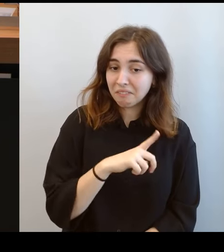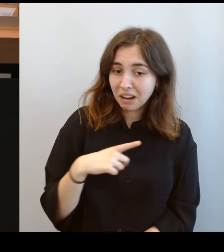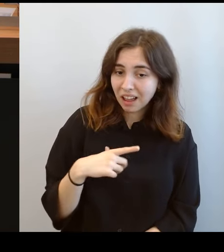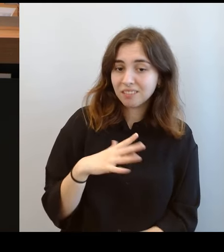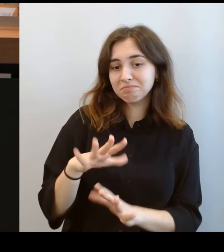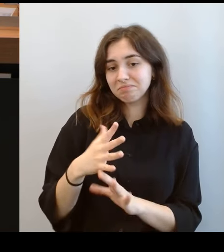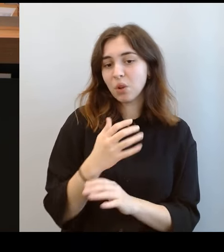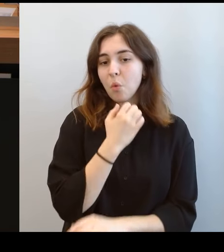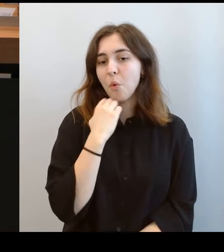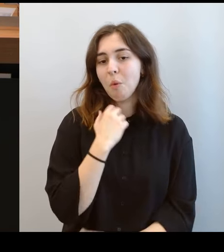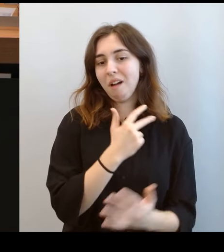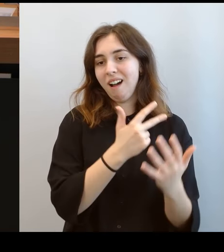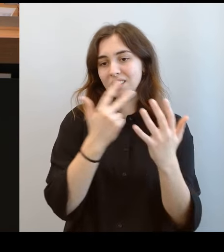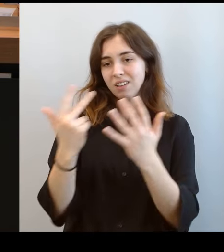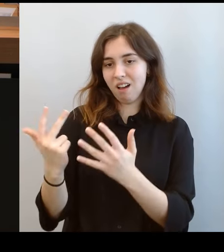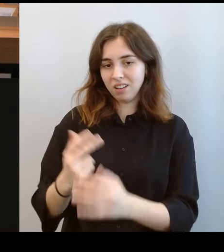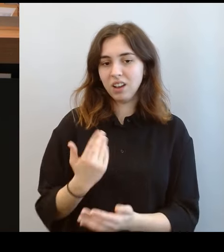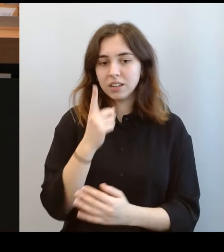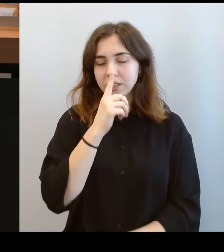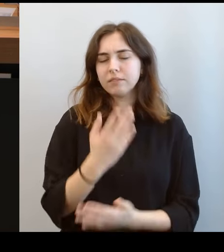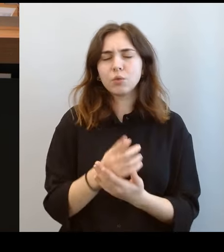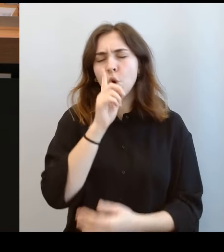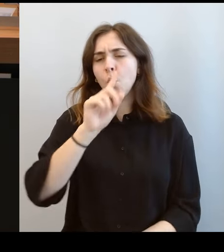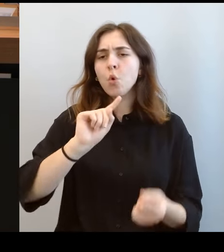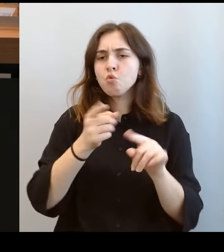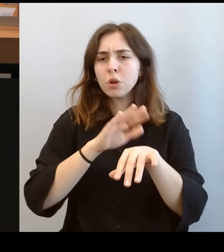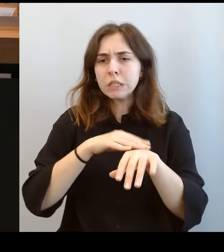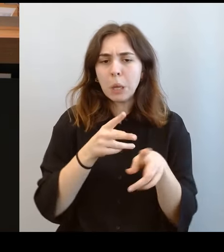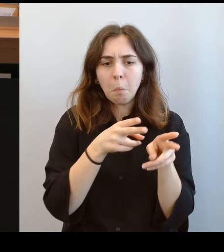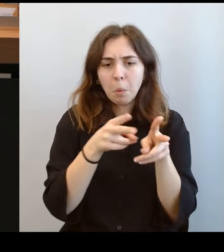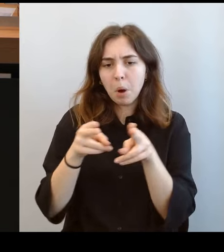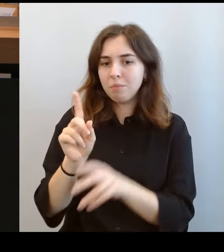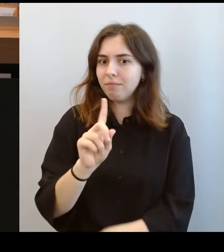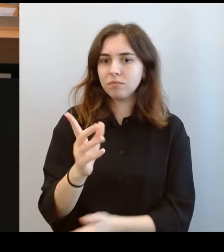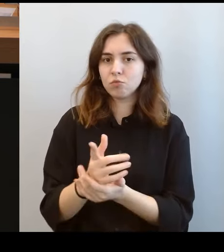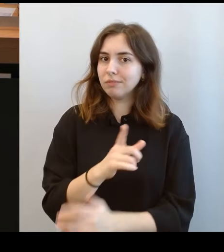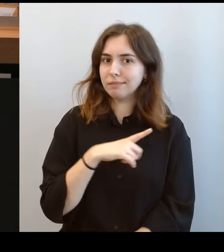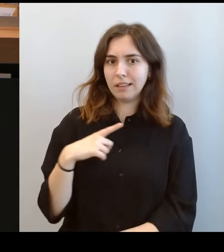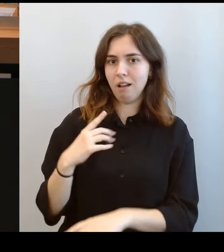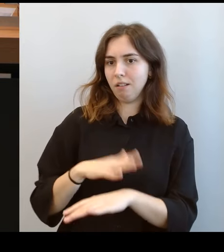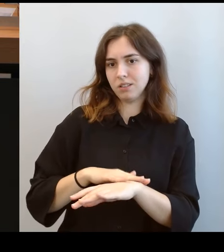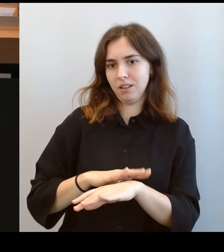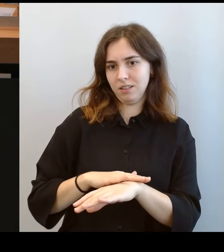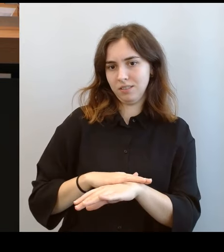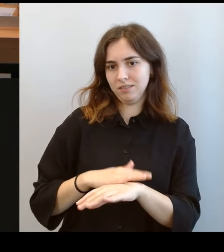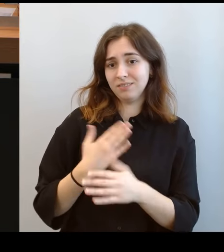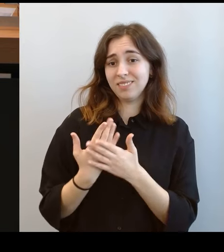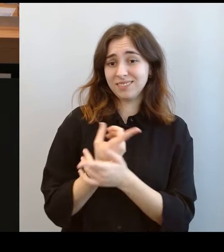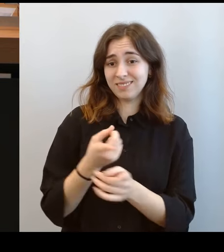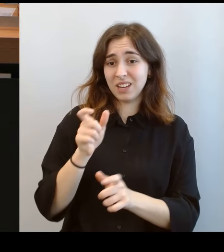Übergangszeit, sondern es sind lange Zeiträume, in denen sich die Menschen dort aufhalten und in denen sie vernünftige therapeutische